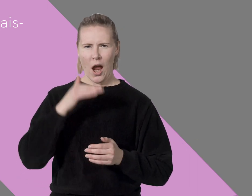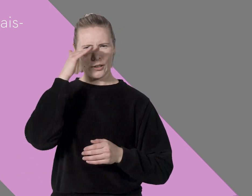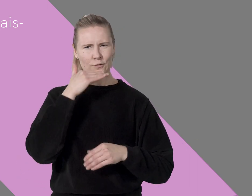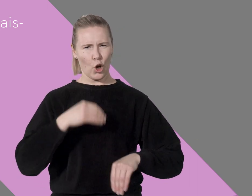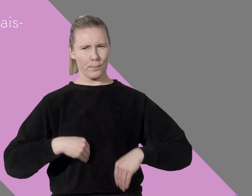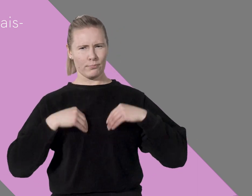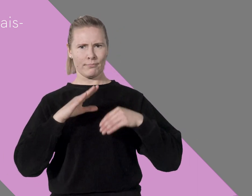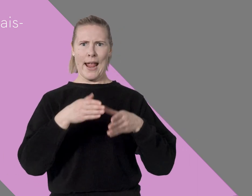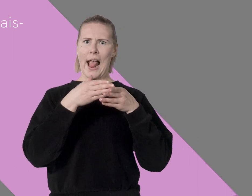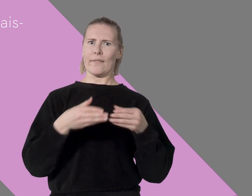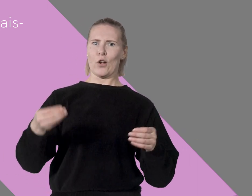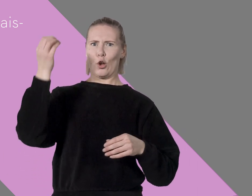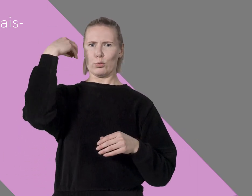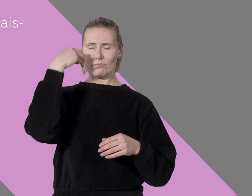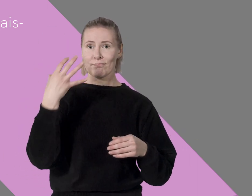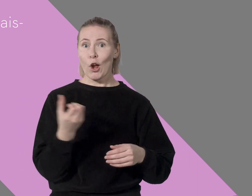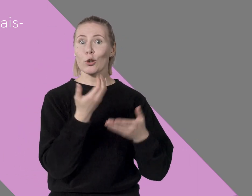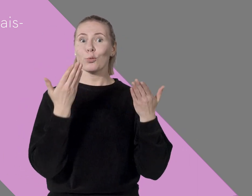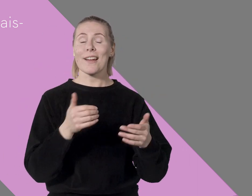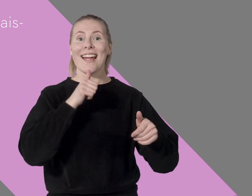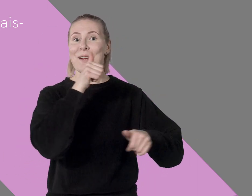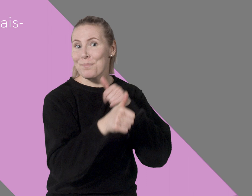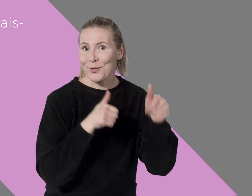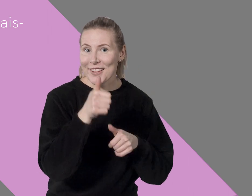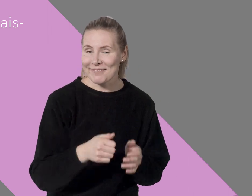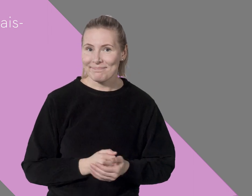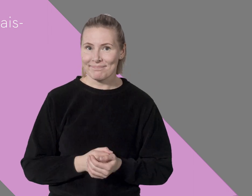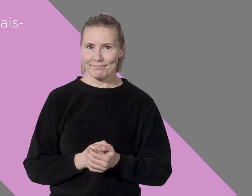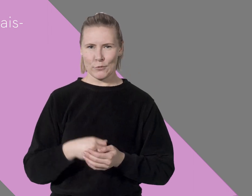Kansanopiston kevään kursseille voi nyt ilmoittautua, -